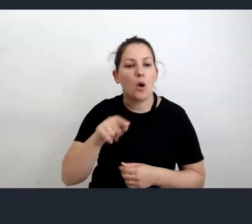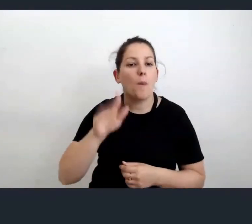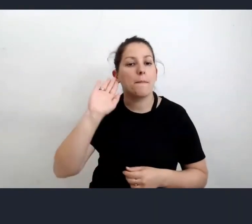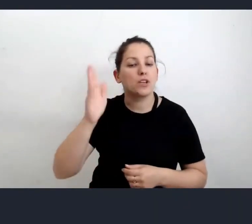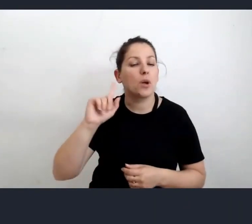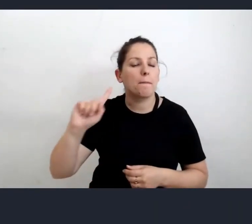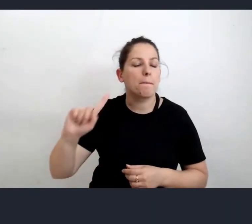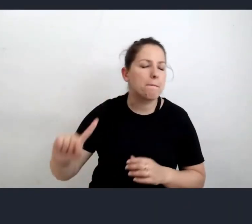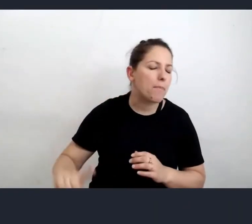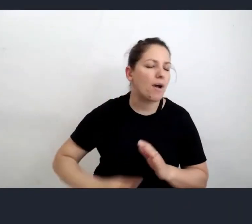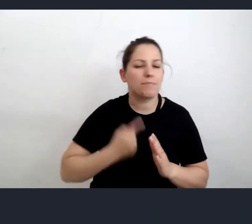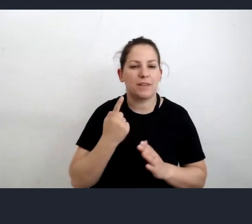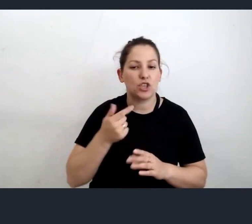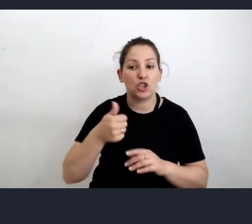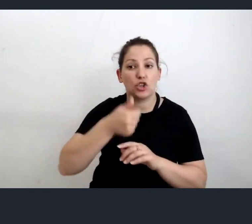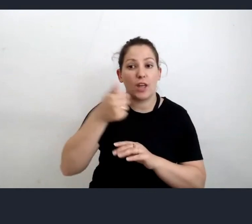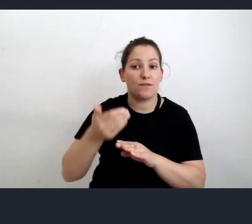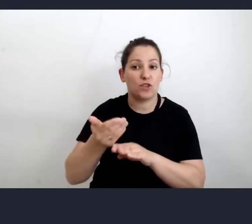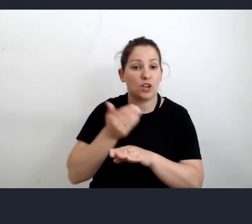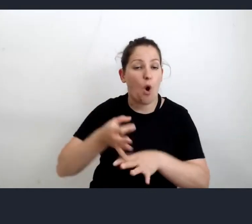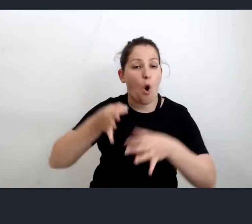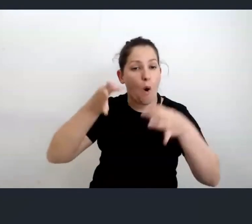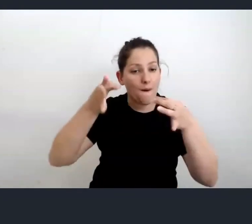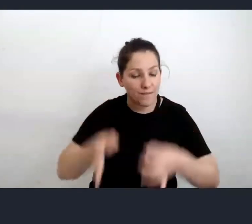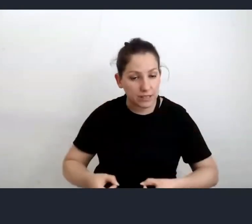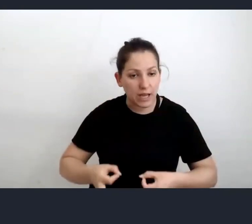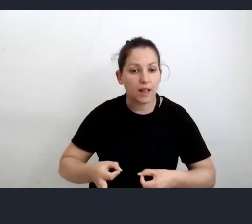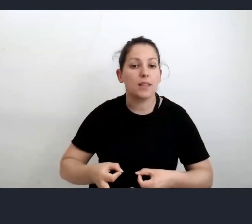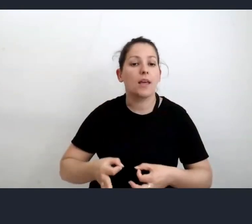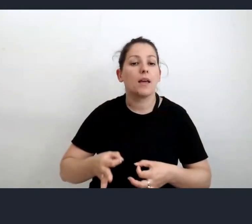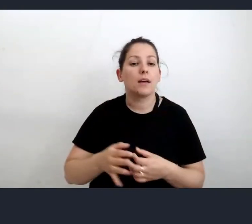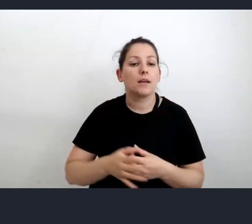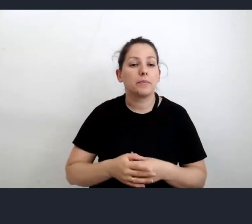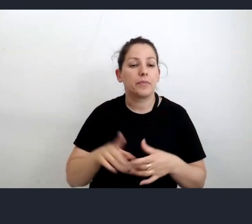bo on dzień wcześniej oficjalnie wespół z innymi ministrami